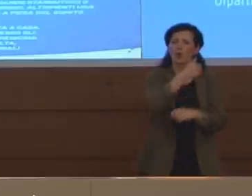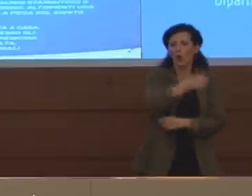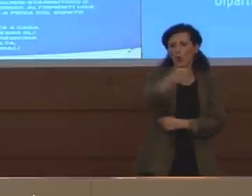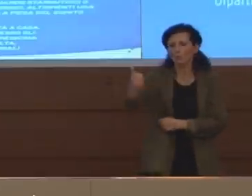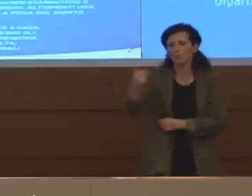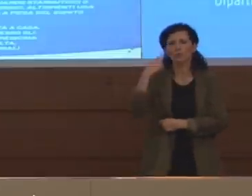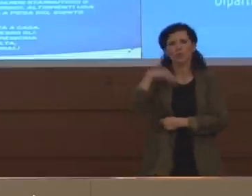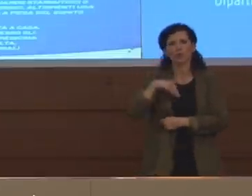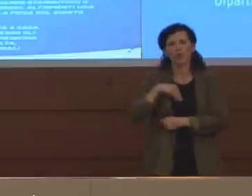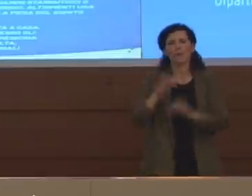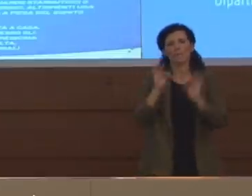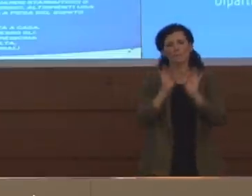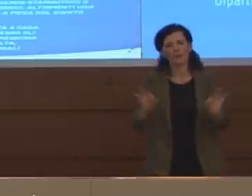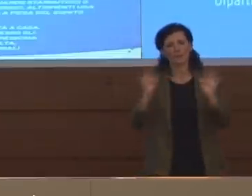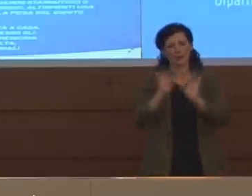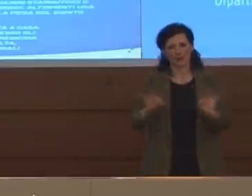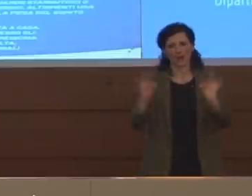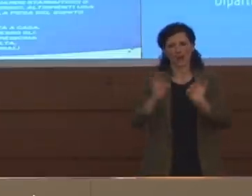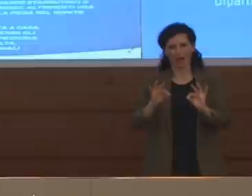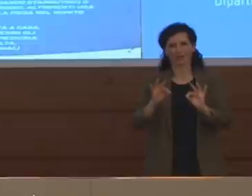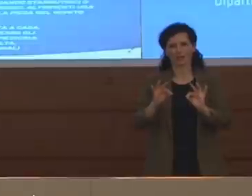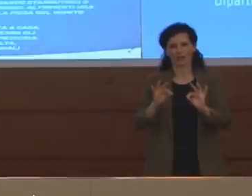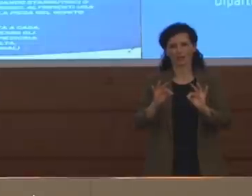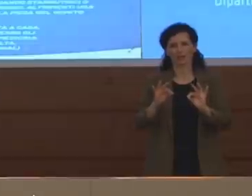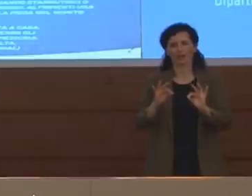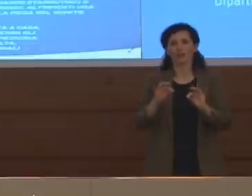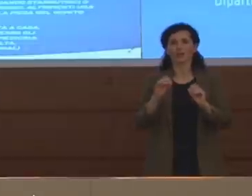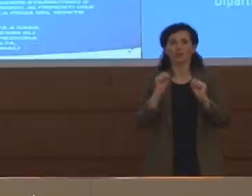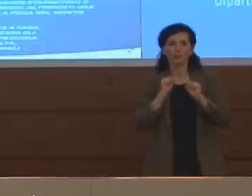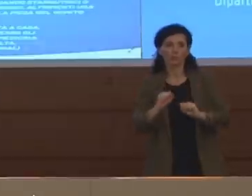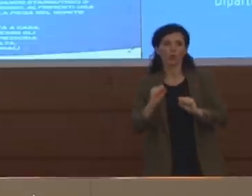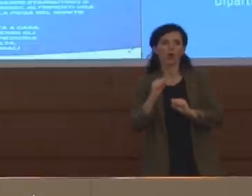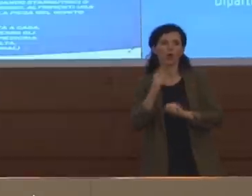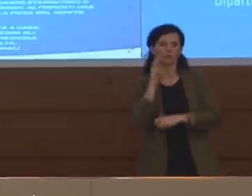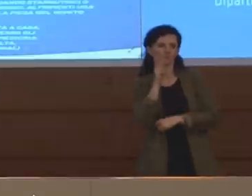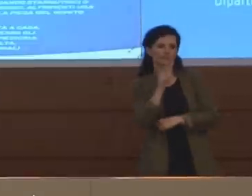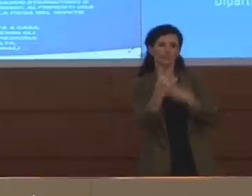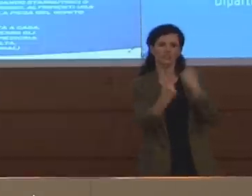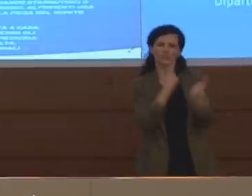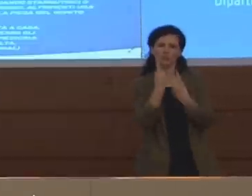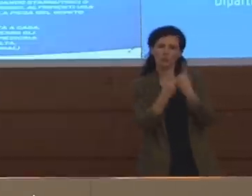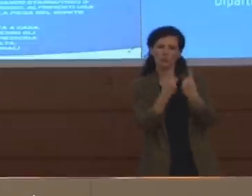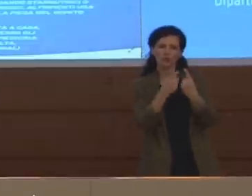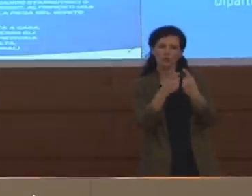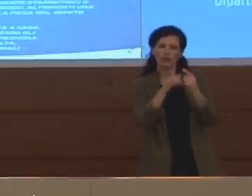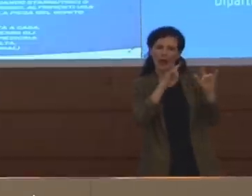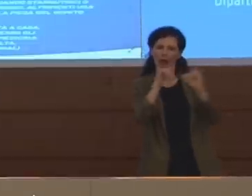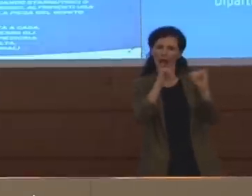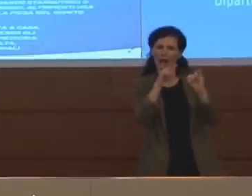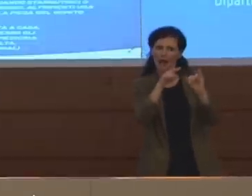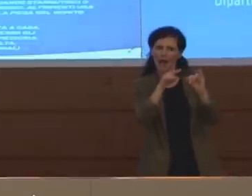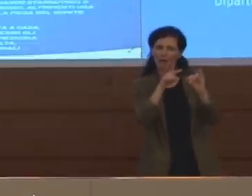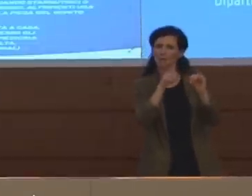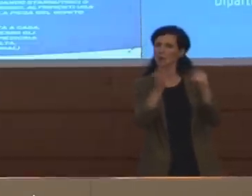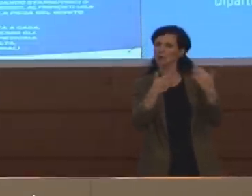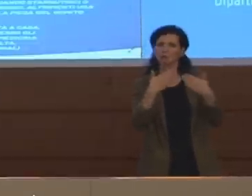a determinati eventi di cogliere gli eventi sentinella, per far sì che quella